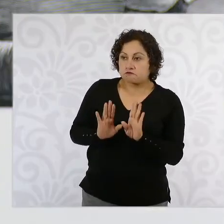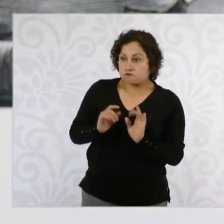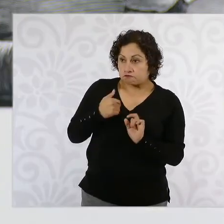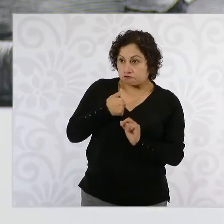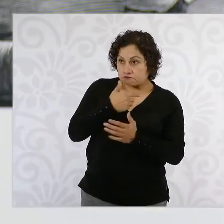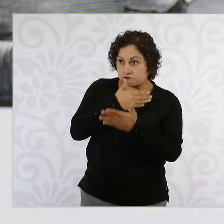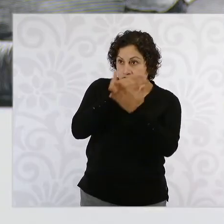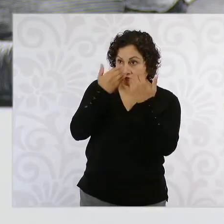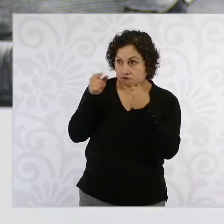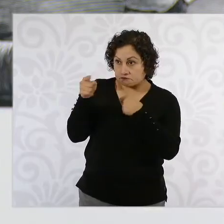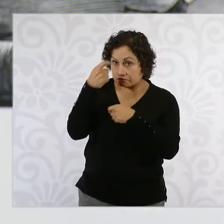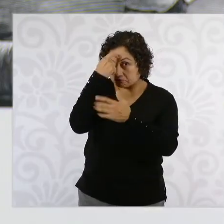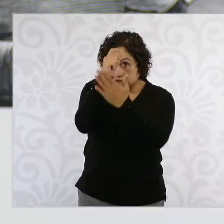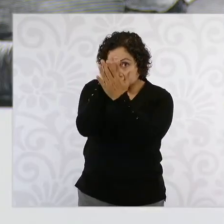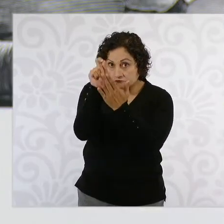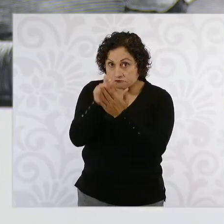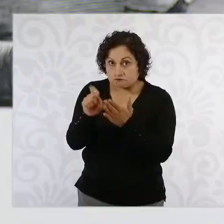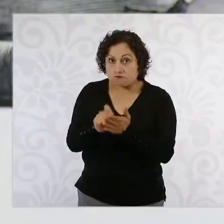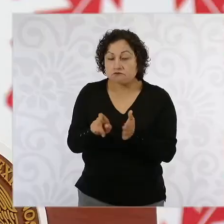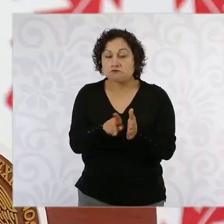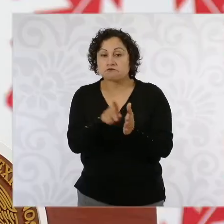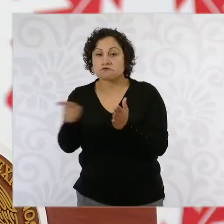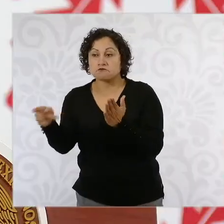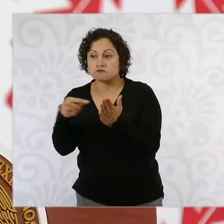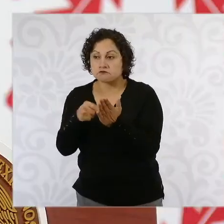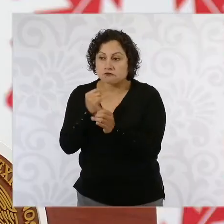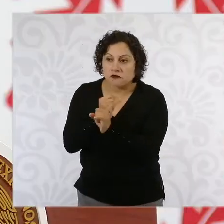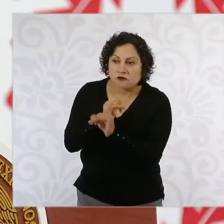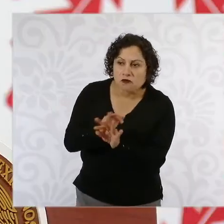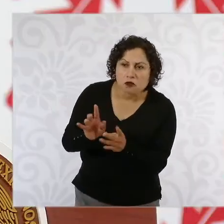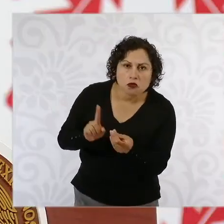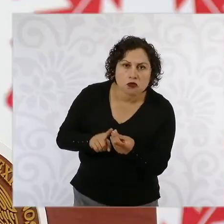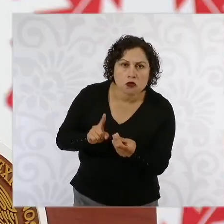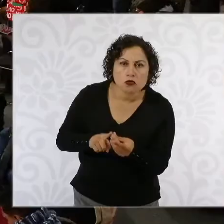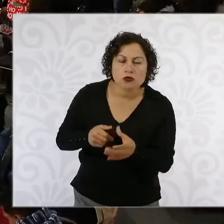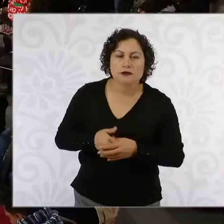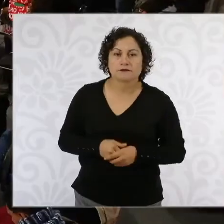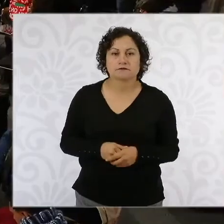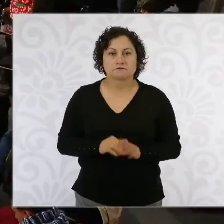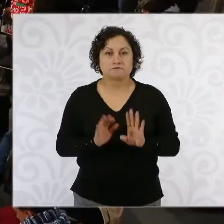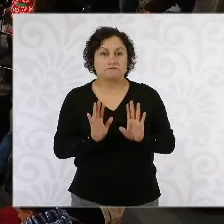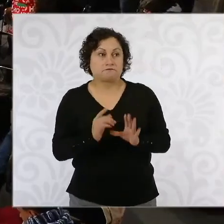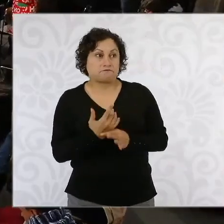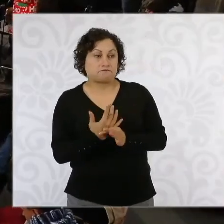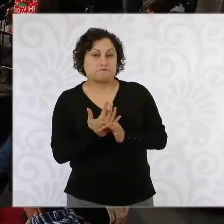No yo no tengo esa información Dice que es un rumor que está son rumores